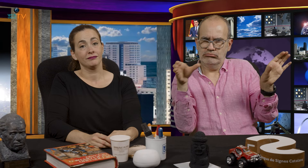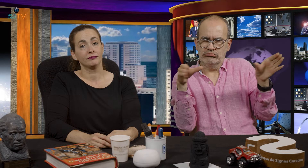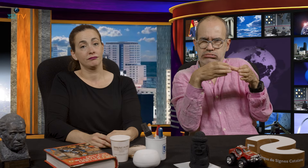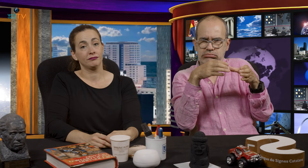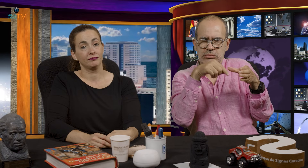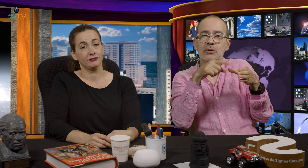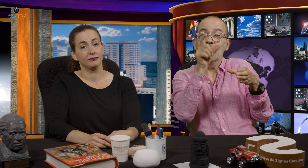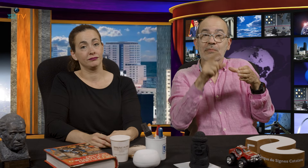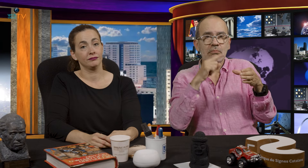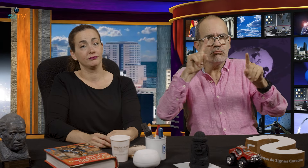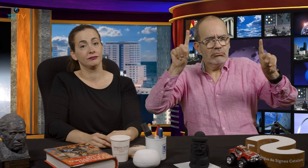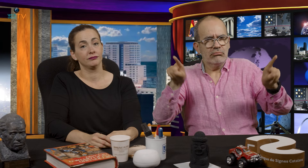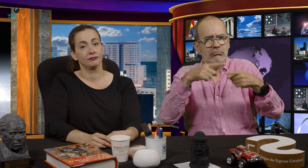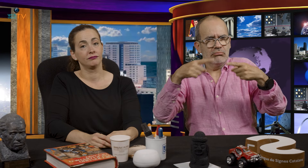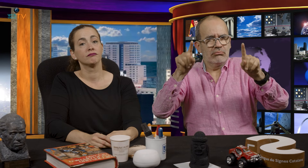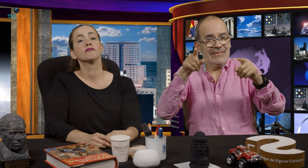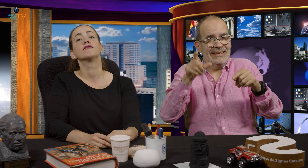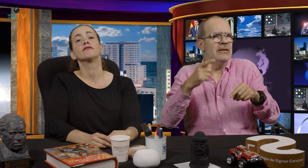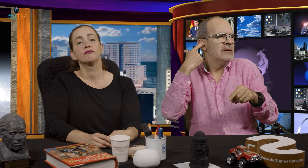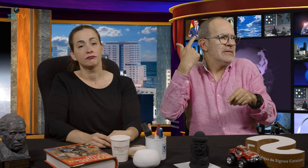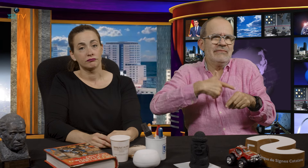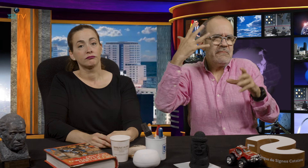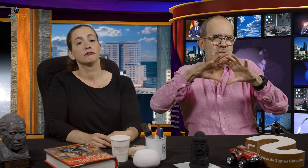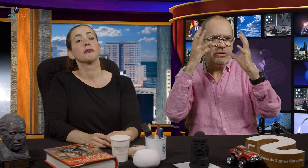el director de orquestra famoso mundialmente